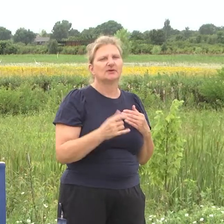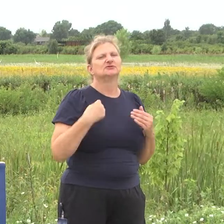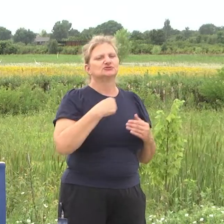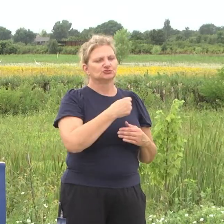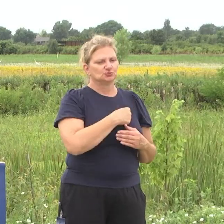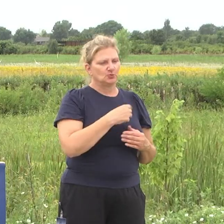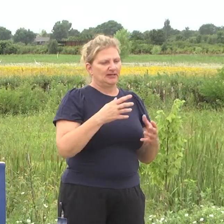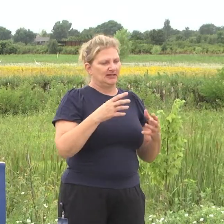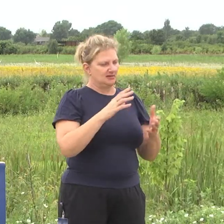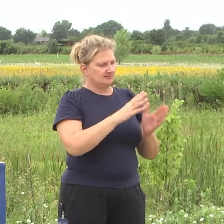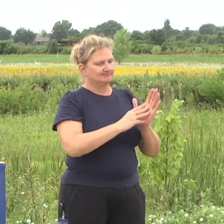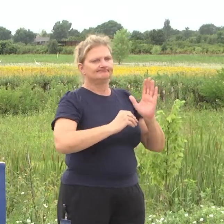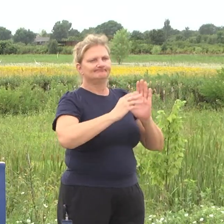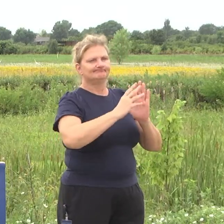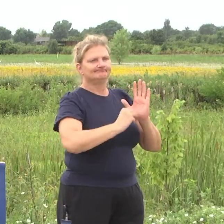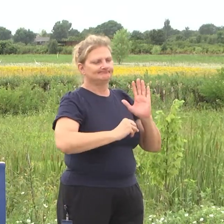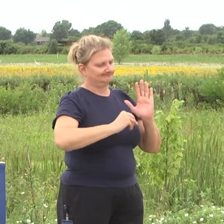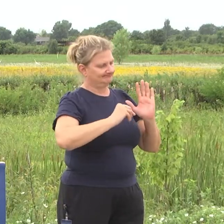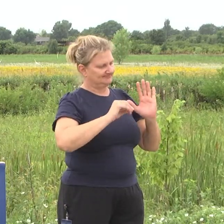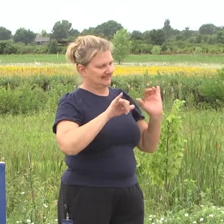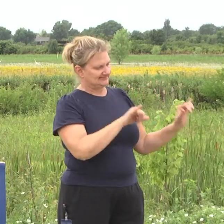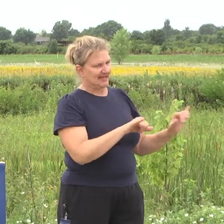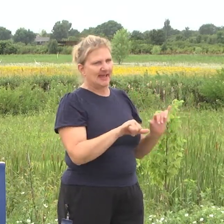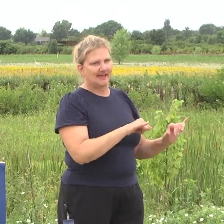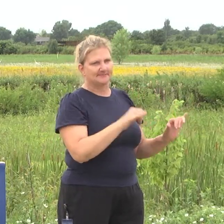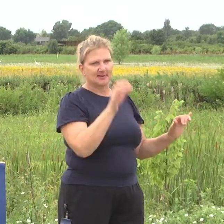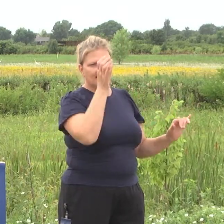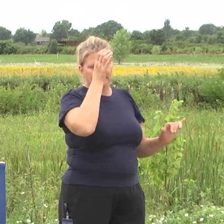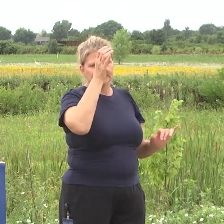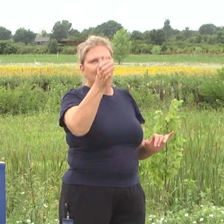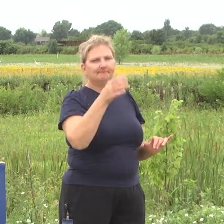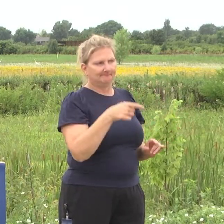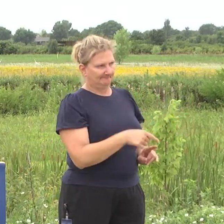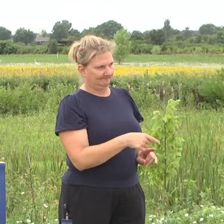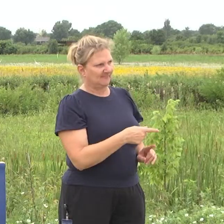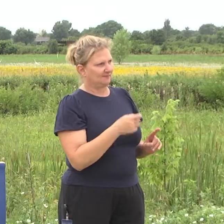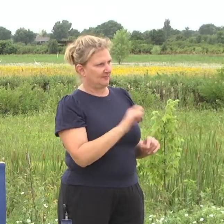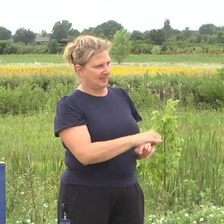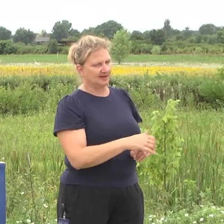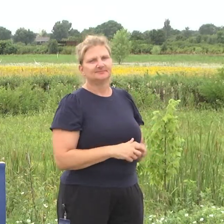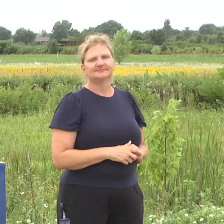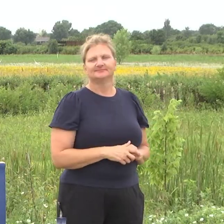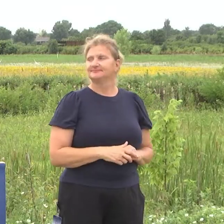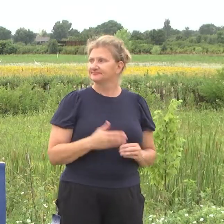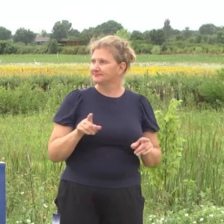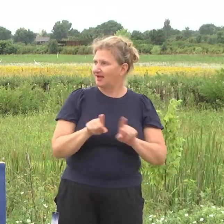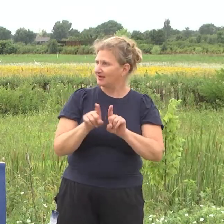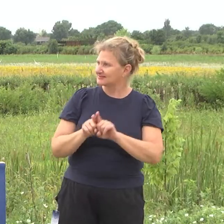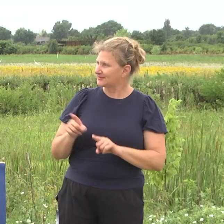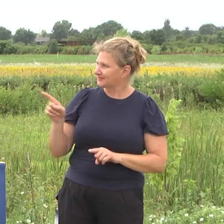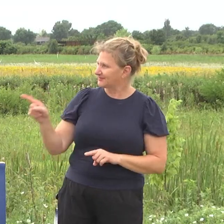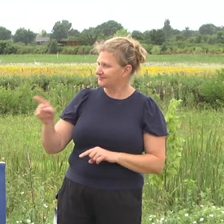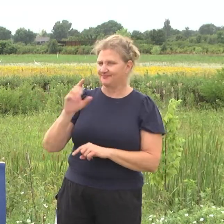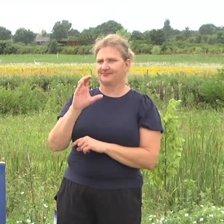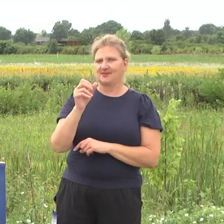se ve en los humedales. Y, por supuesto, las esculturas de Conrad también ayudan a flanquear ese